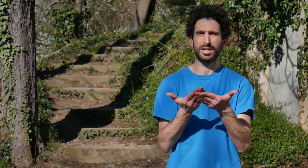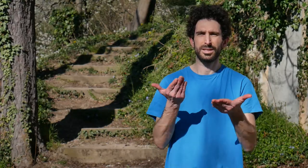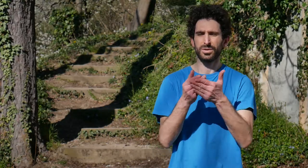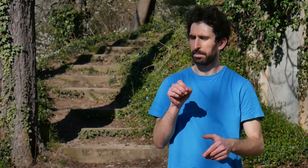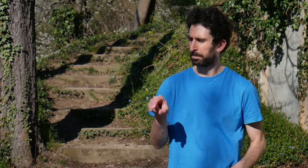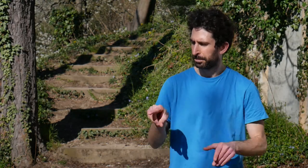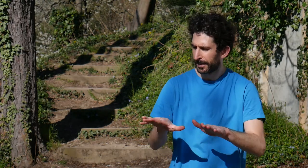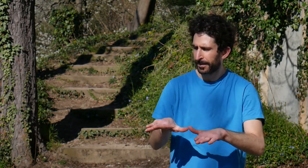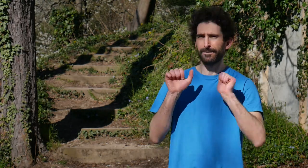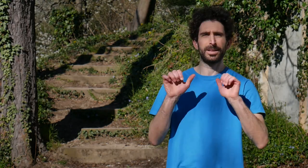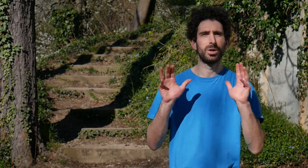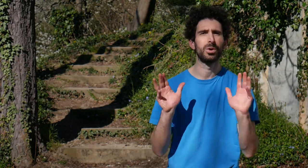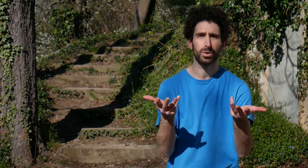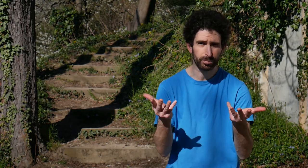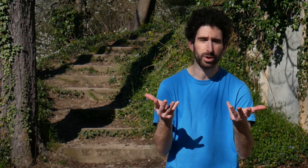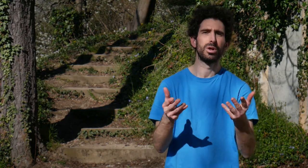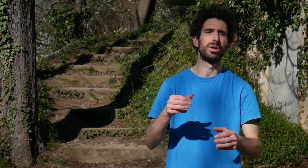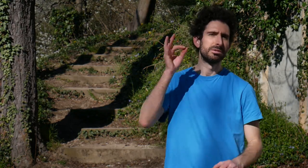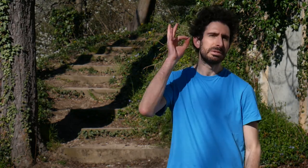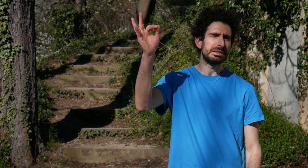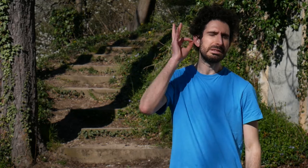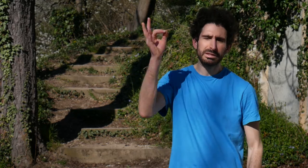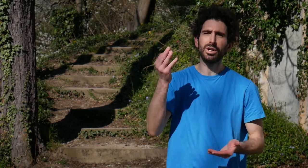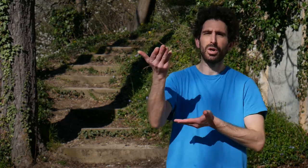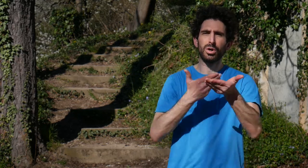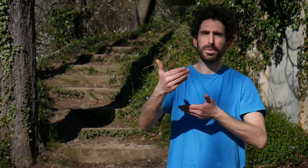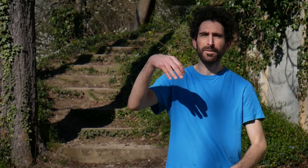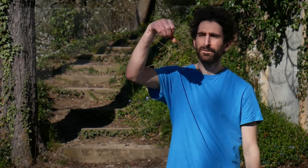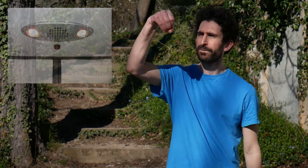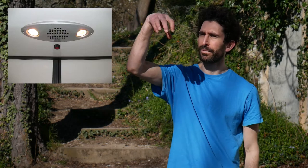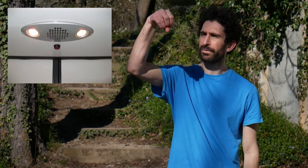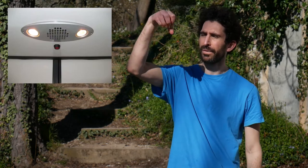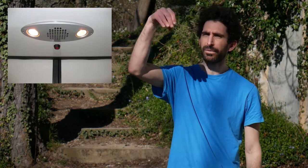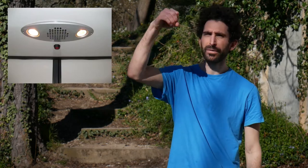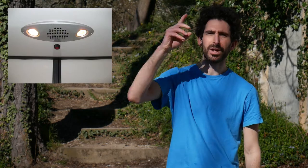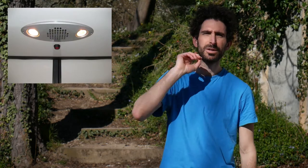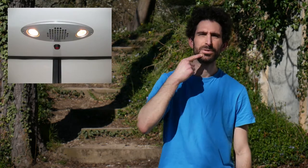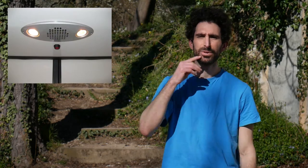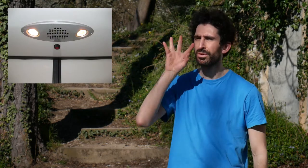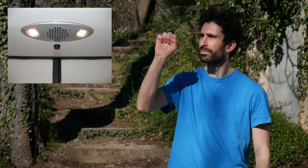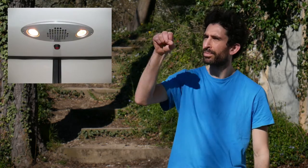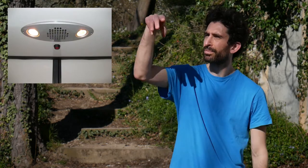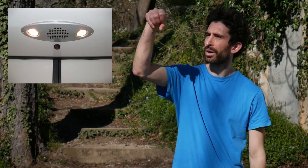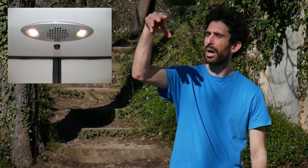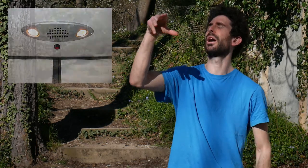Comment éviter cette situation ? En remplaçant le son par un flash lumineux que le sourd perçoit.